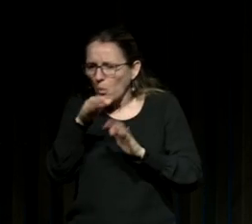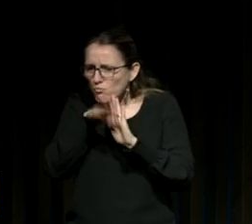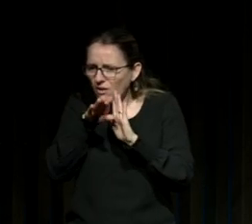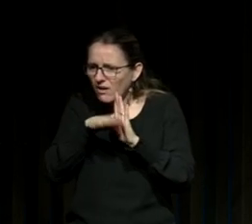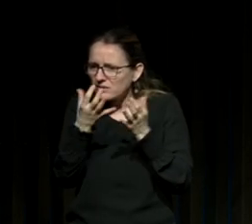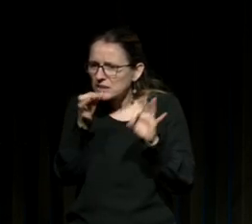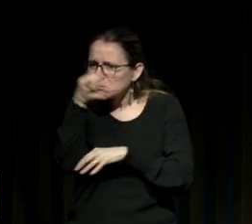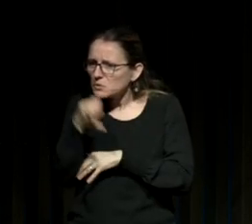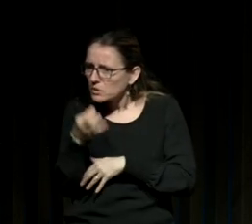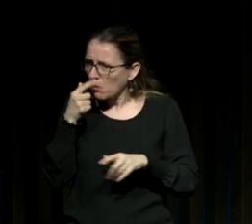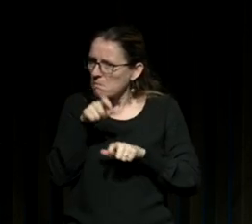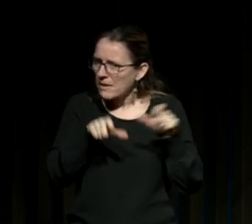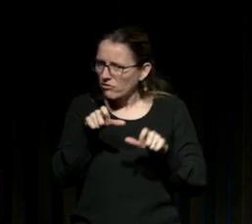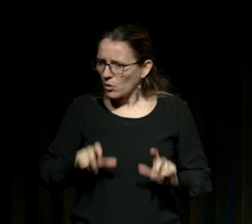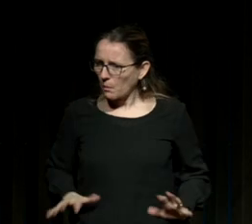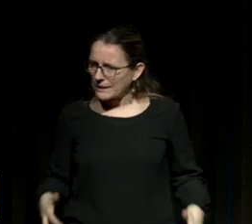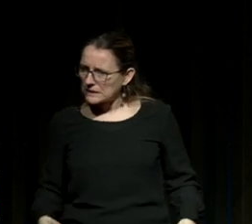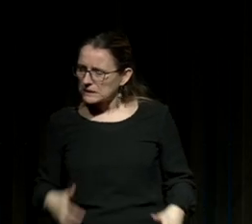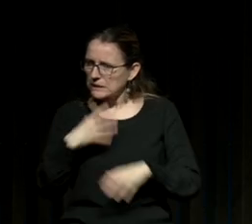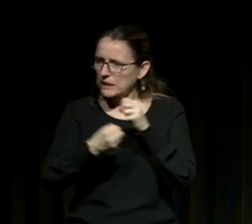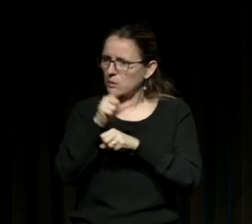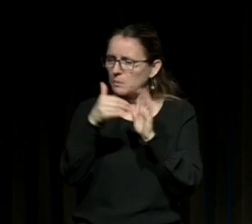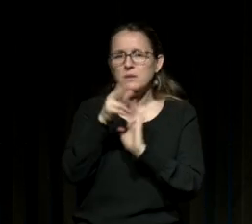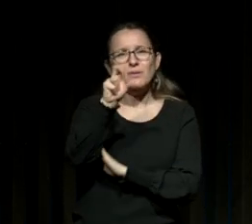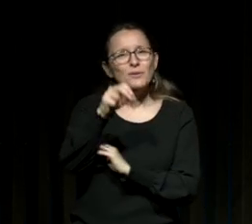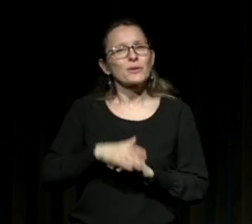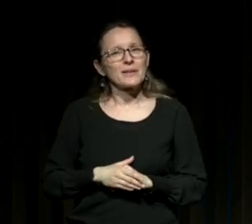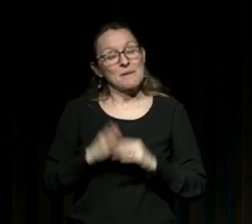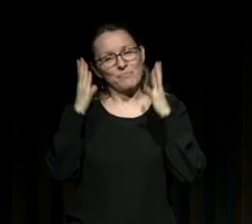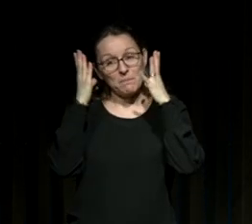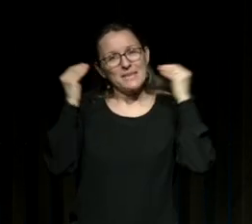de l'obésité en 2030 alors j'en dirai peut-être un petit mot des pays bas c'est un pays que dans